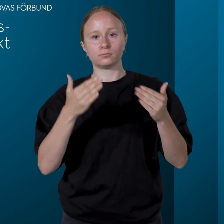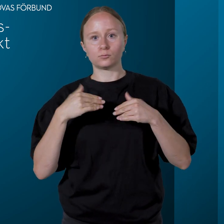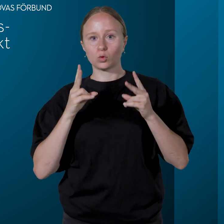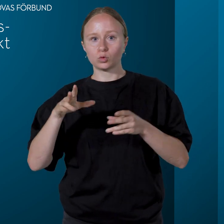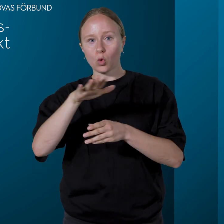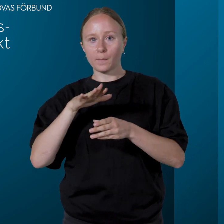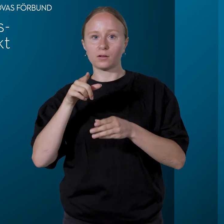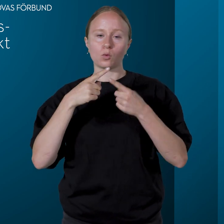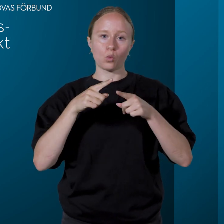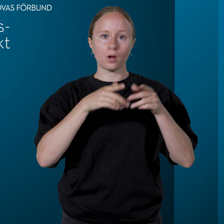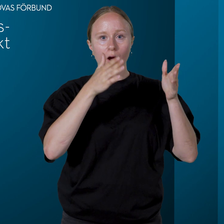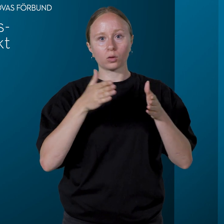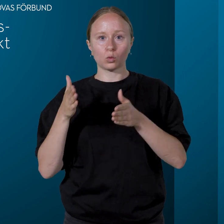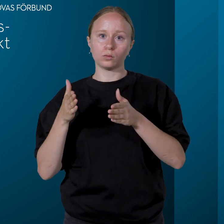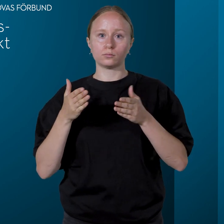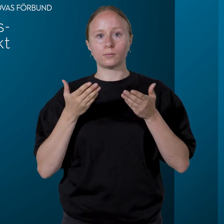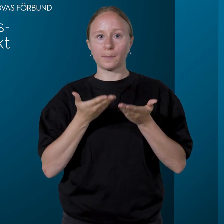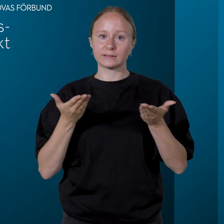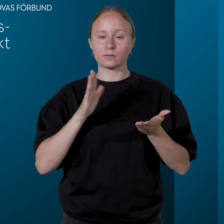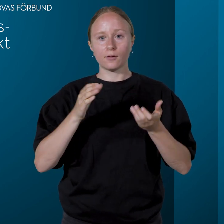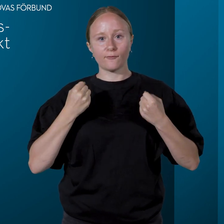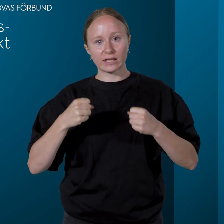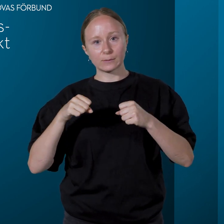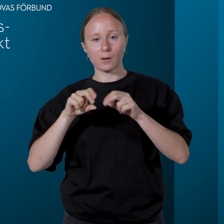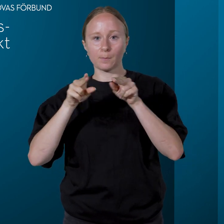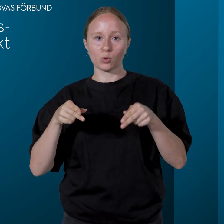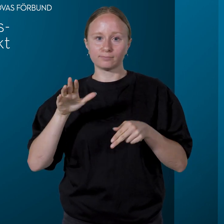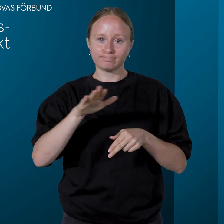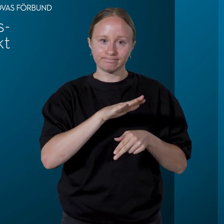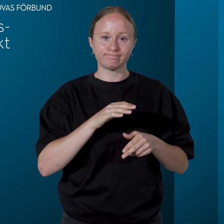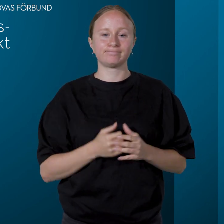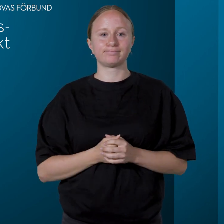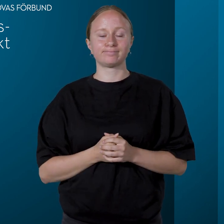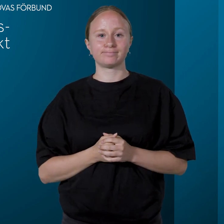samt ett område där olika aktörer kunde presentera sin verksamhet.